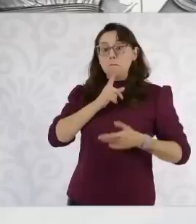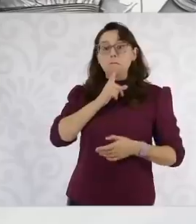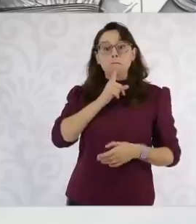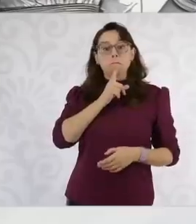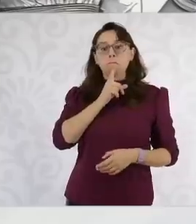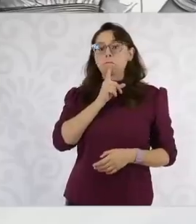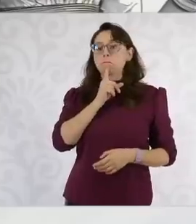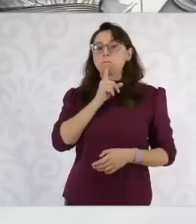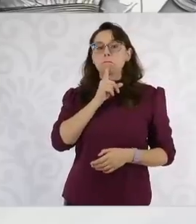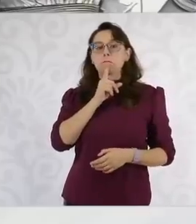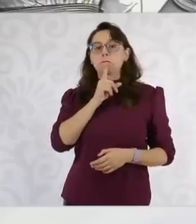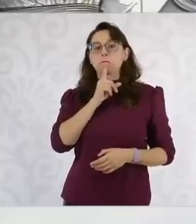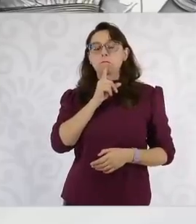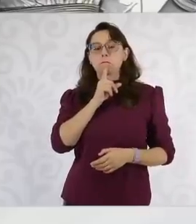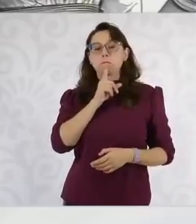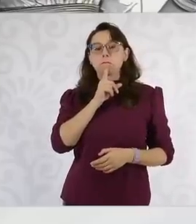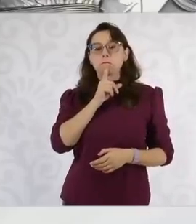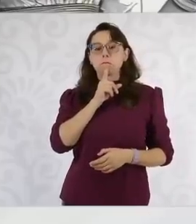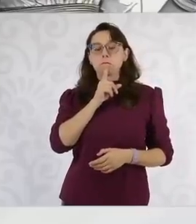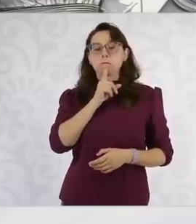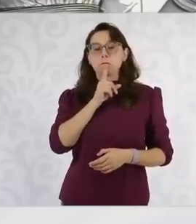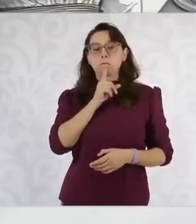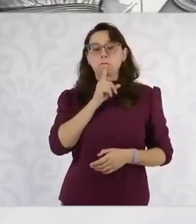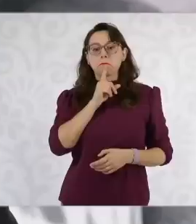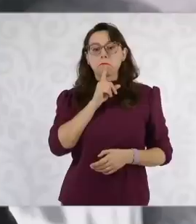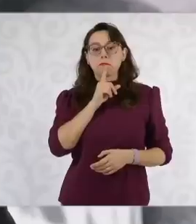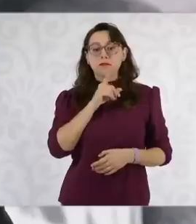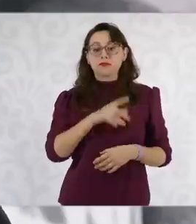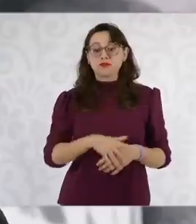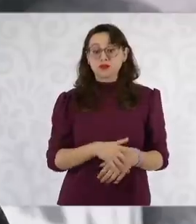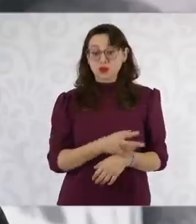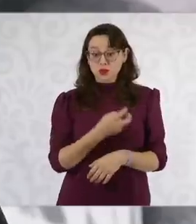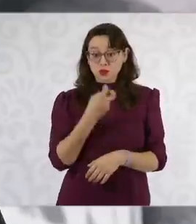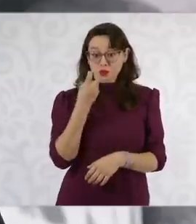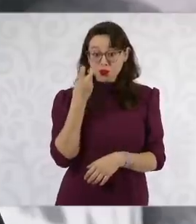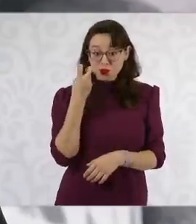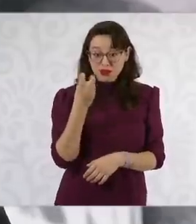la justicia de los Estados Unidos por eso la información que viene de esos diarios y como